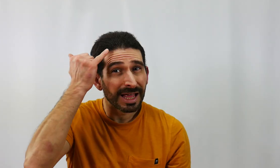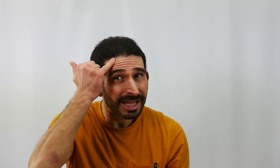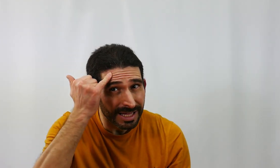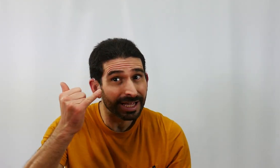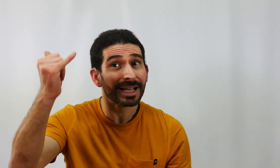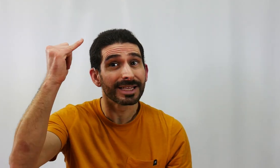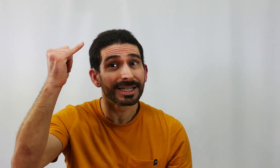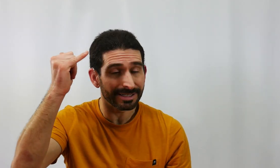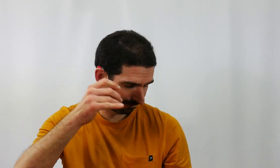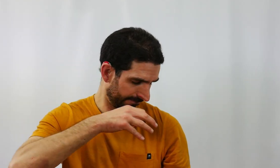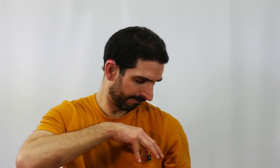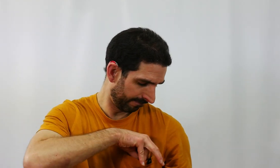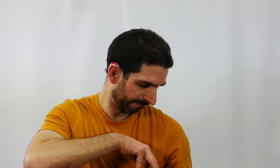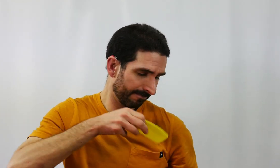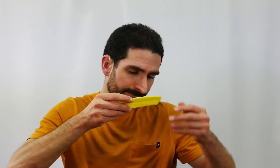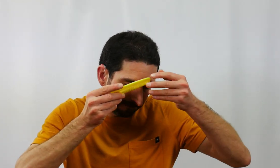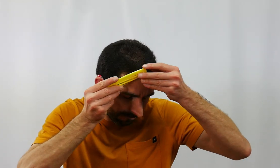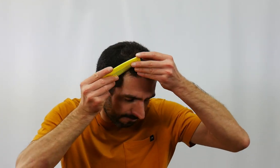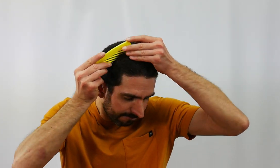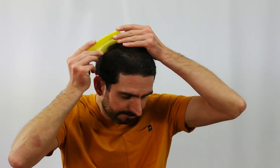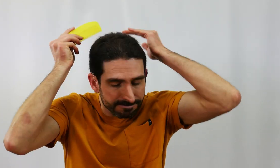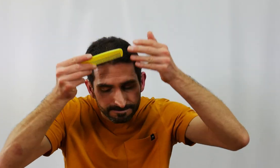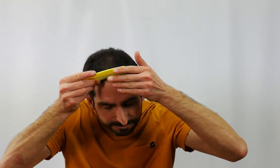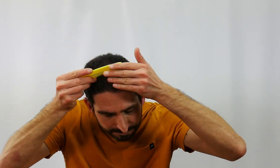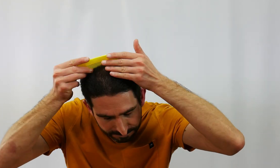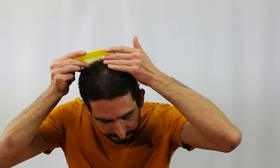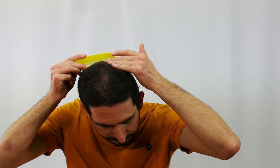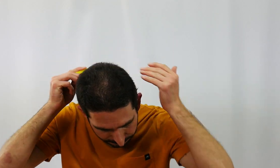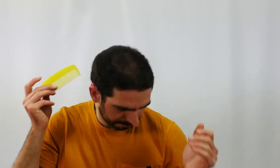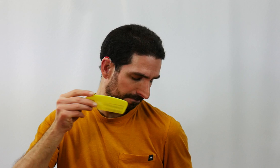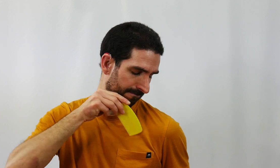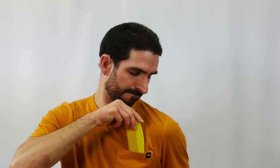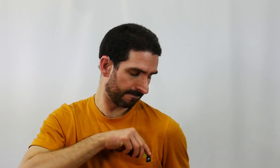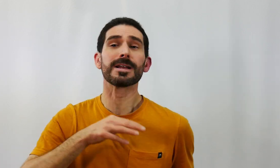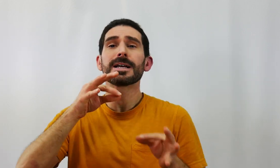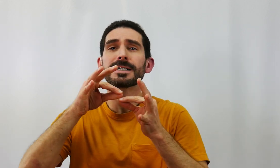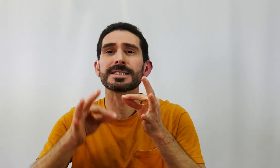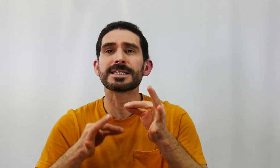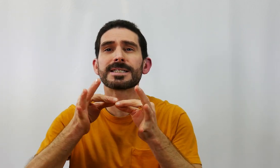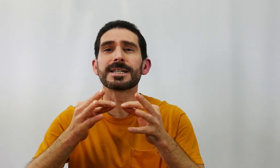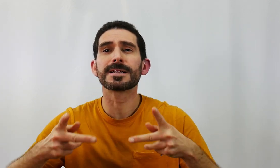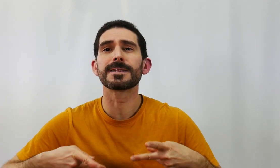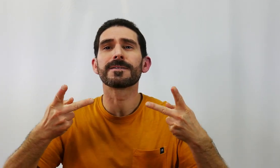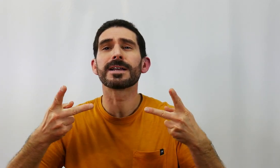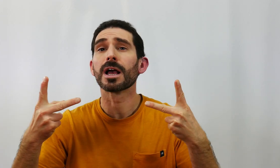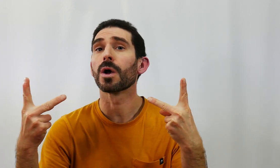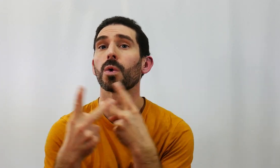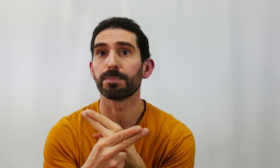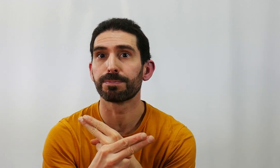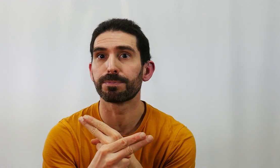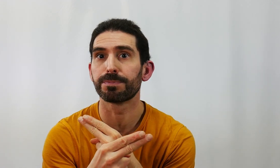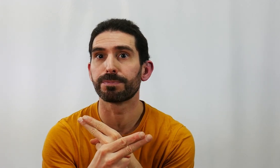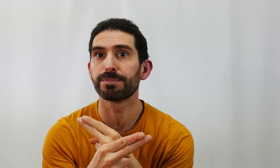L'idée du peigne est de couper ce cycle de vie.